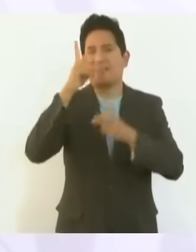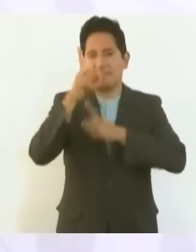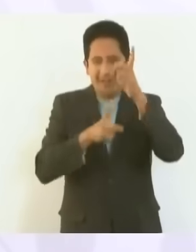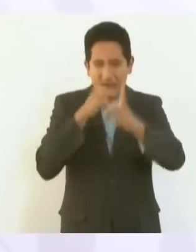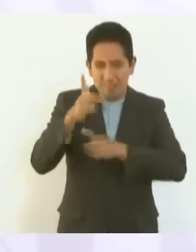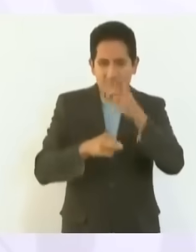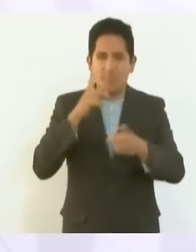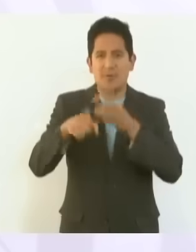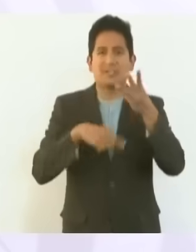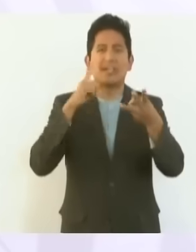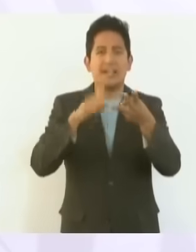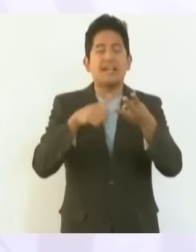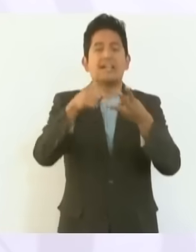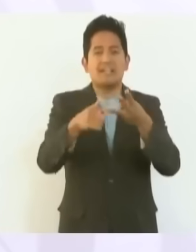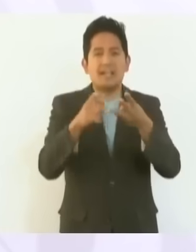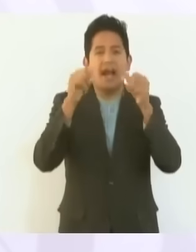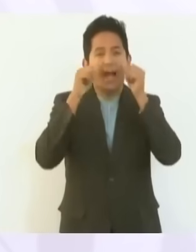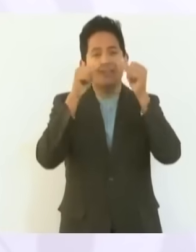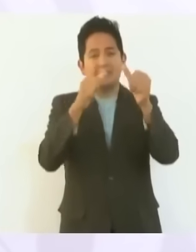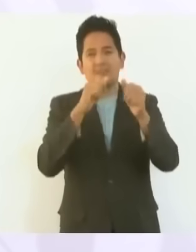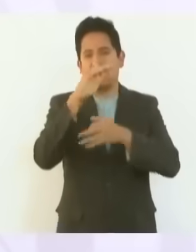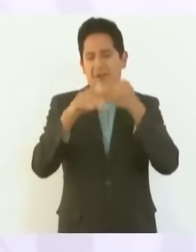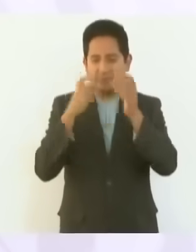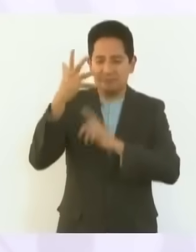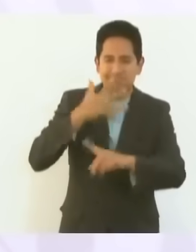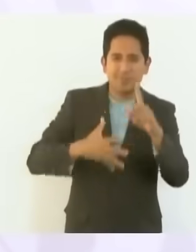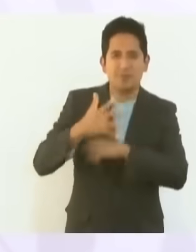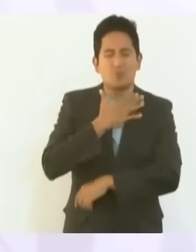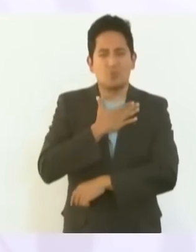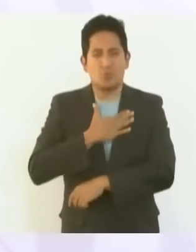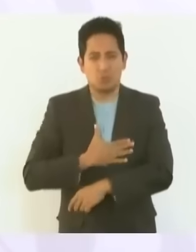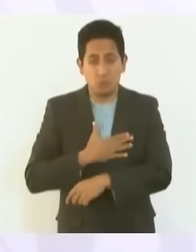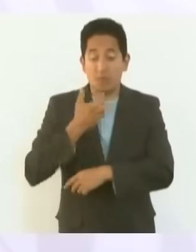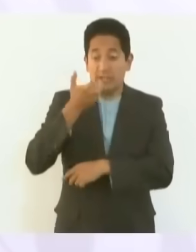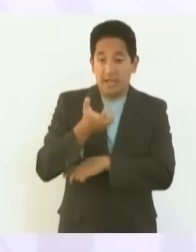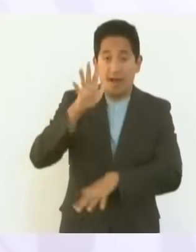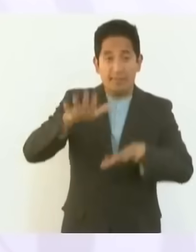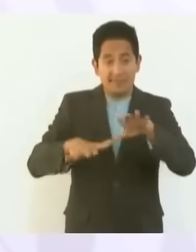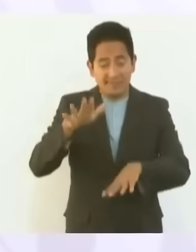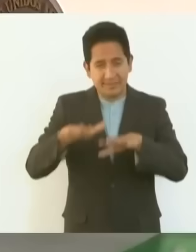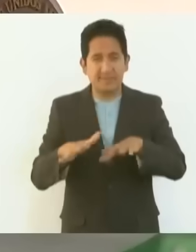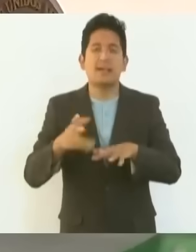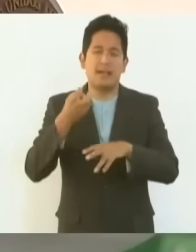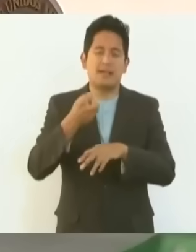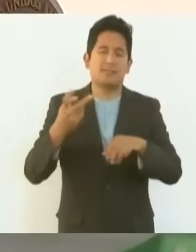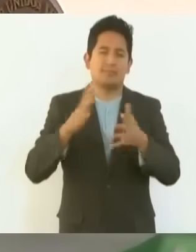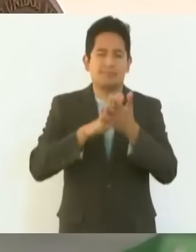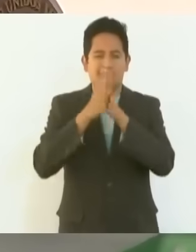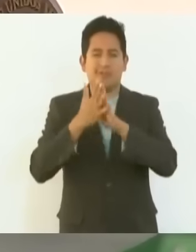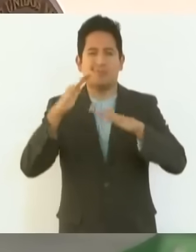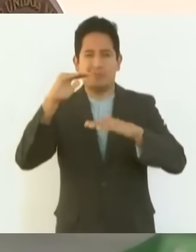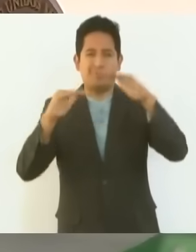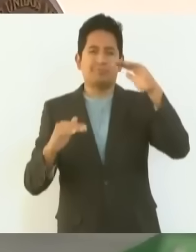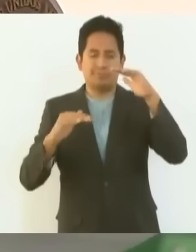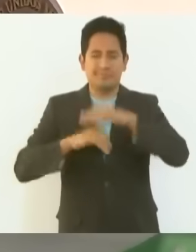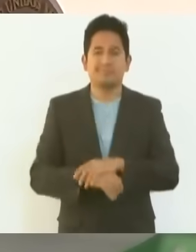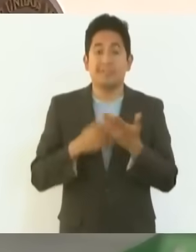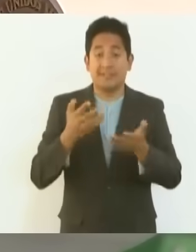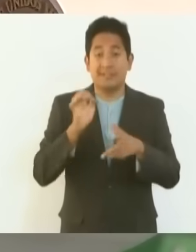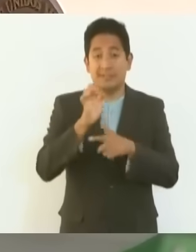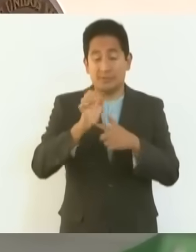las causas justas que provocan las desigualdades. Así que en la ciudad tenemos muchos programas